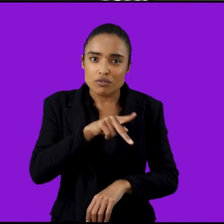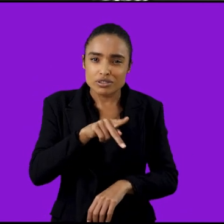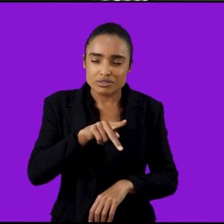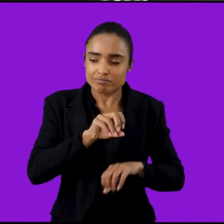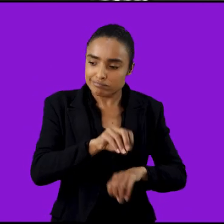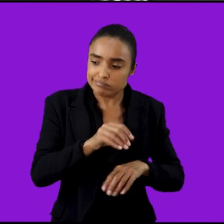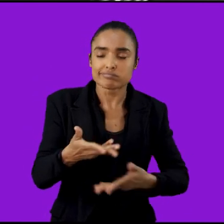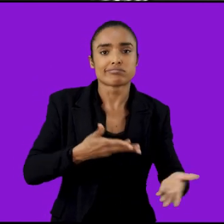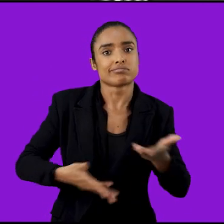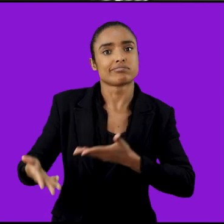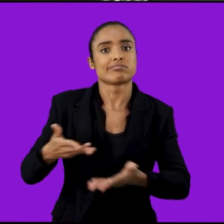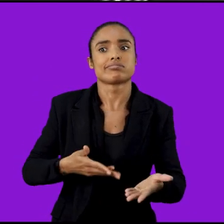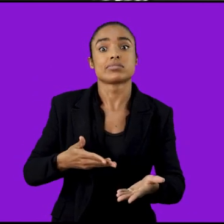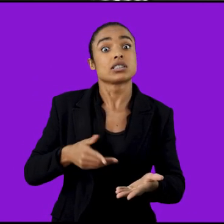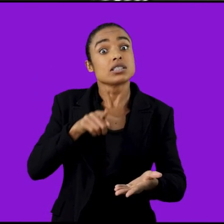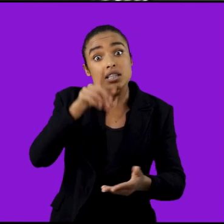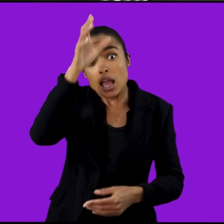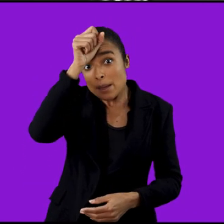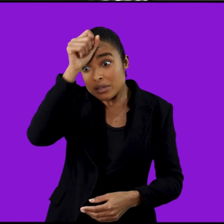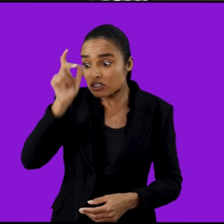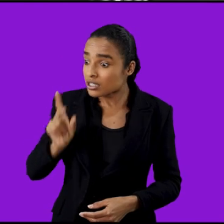Sim, super… Aí o mestre surge…